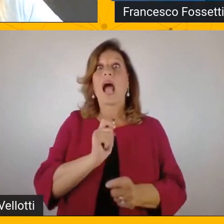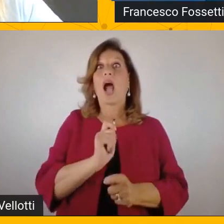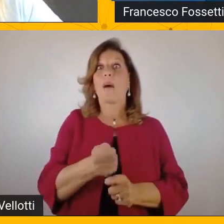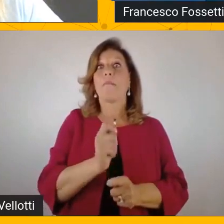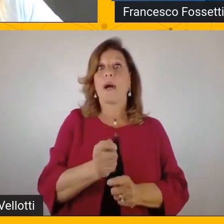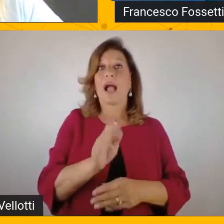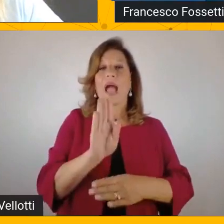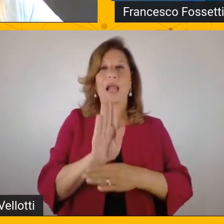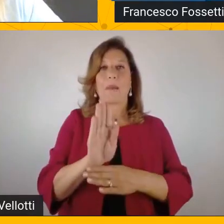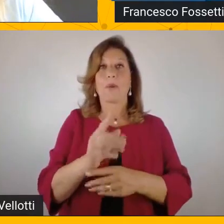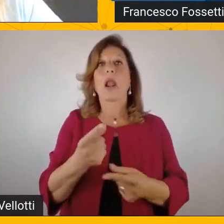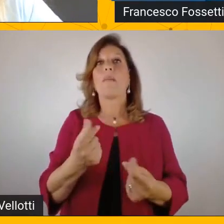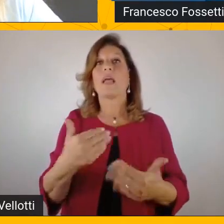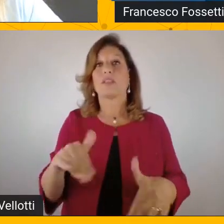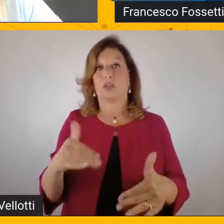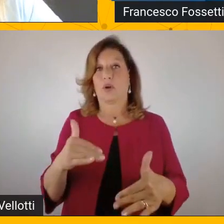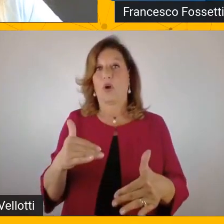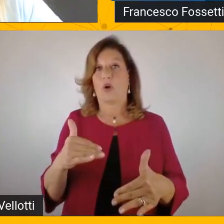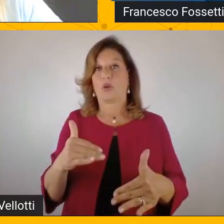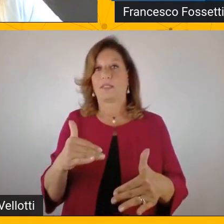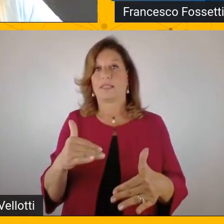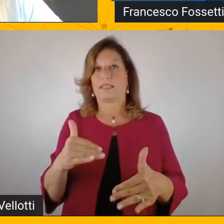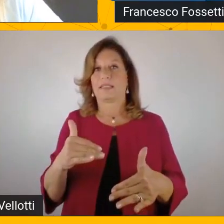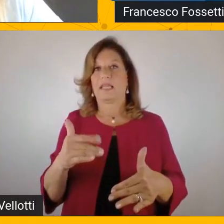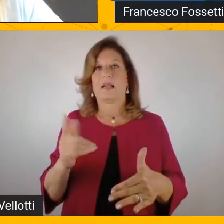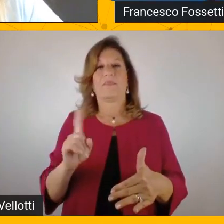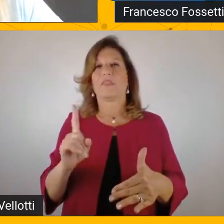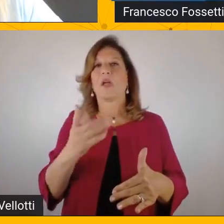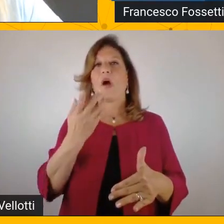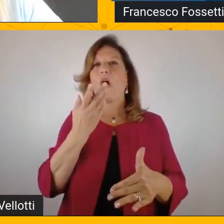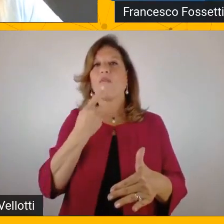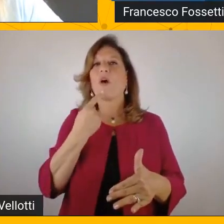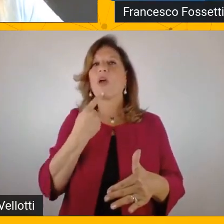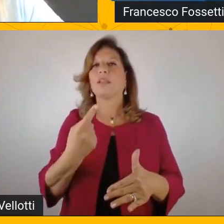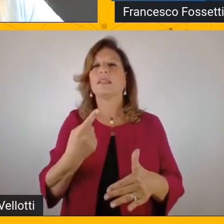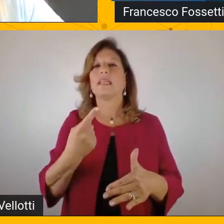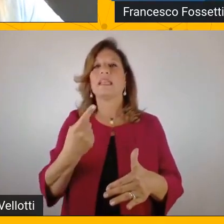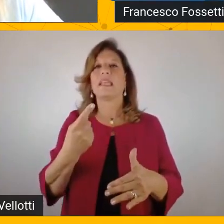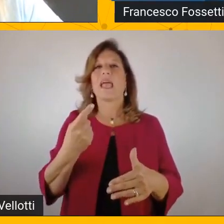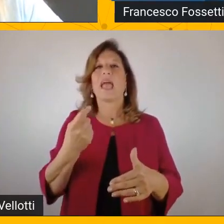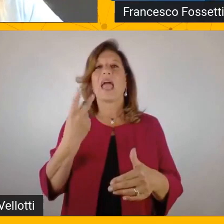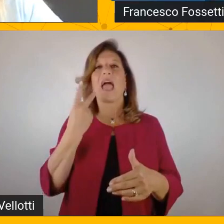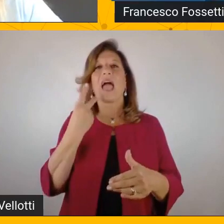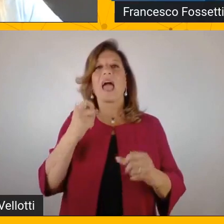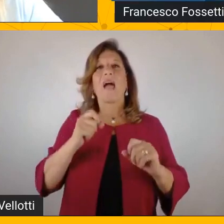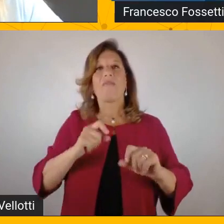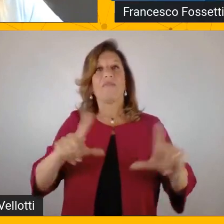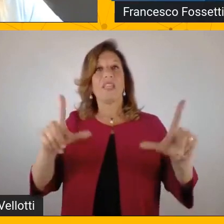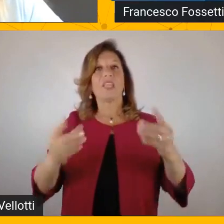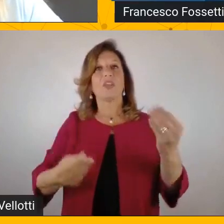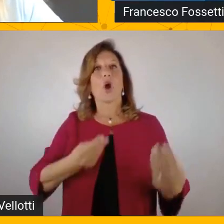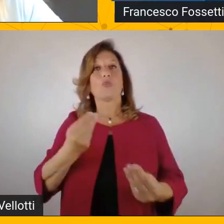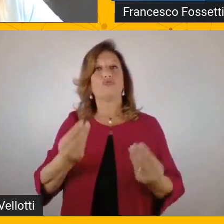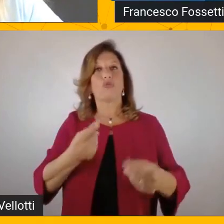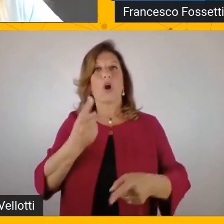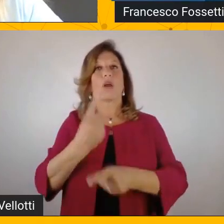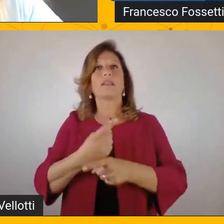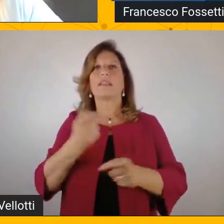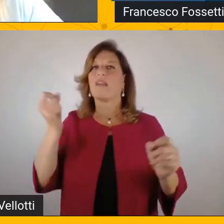fatto costa quello non voglio che passi l'idea che i videogiochi devono essere